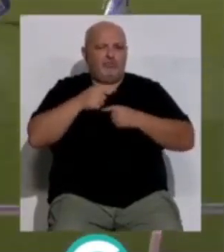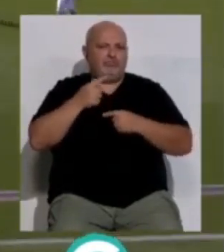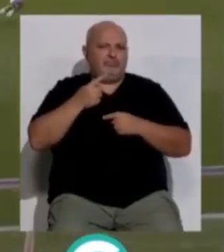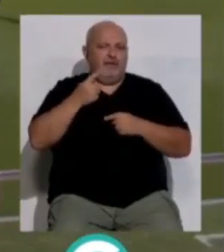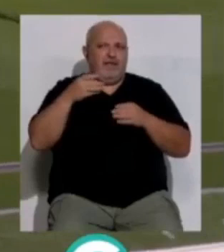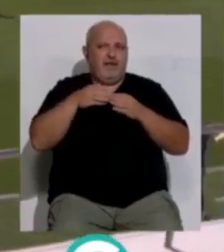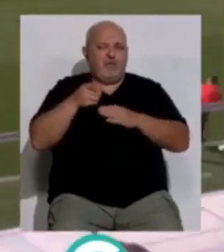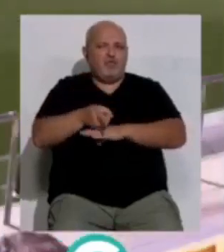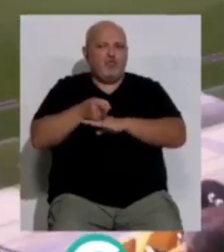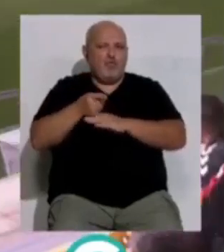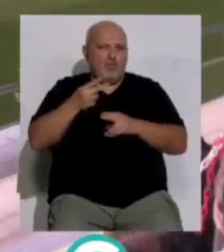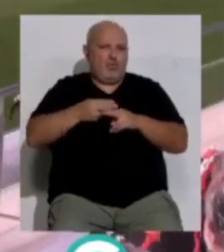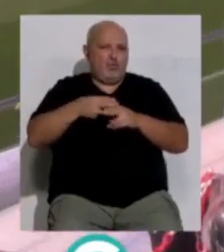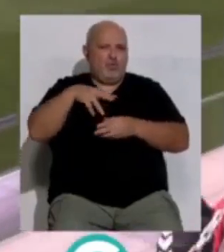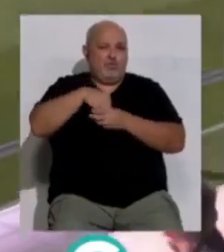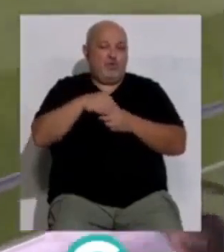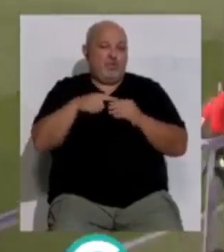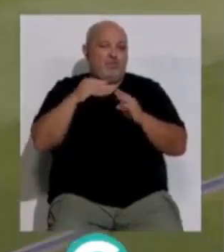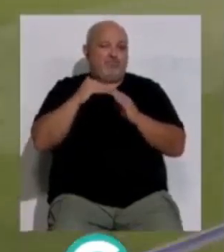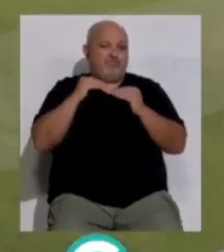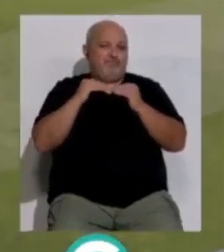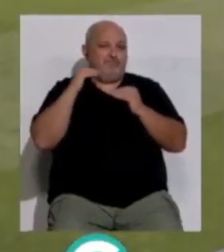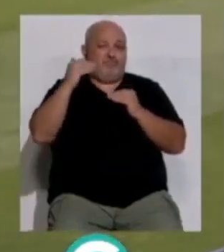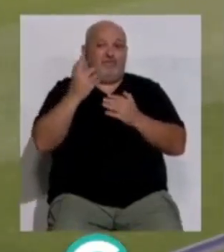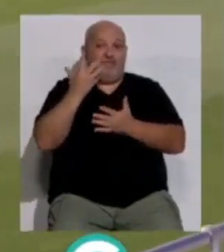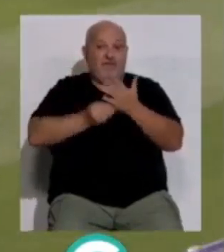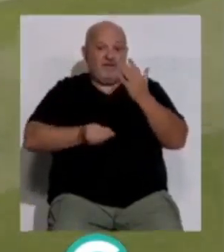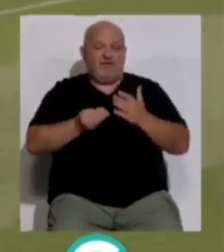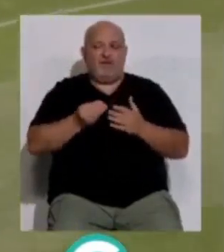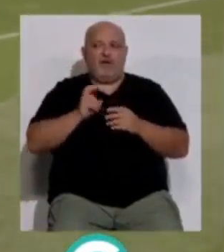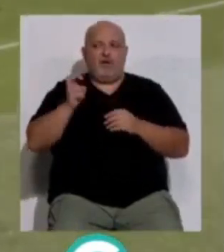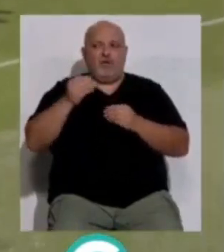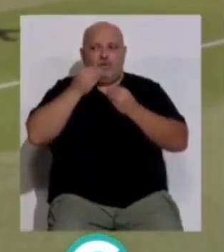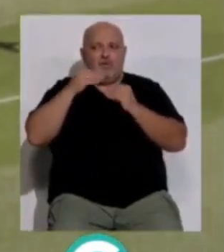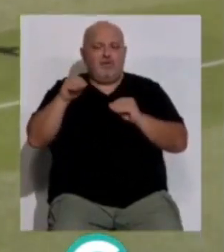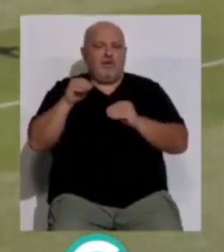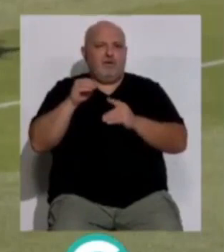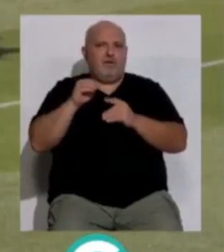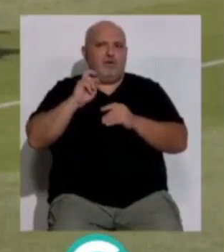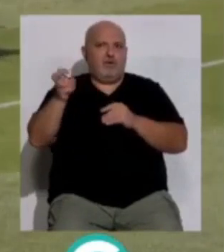equipos que sabes que a la mínima que falles hay otros chicos que están captando de otro lado y